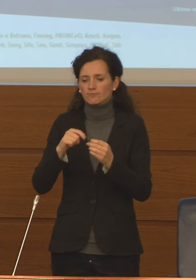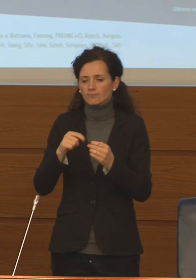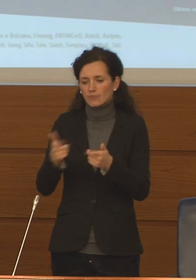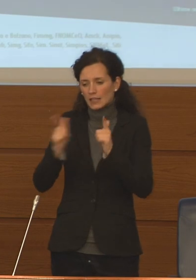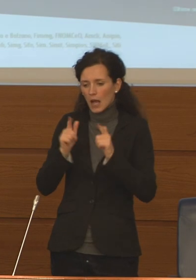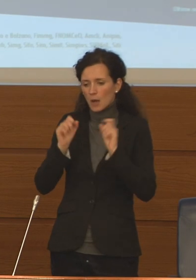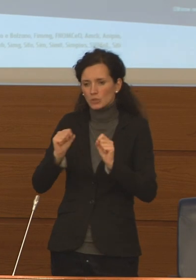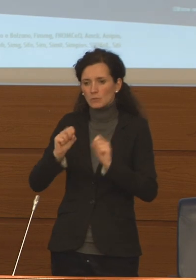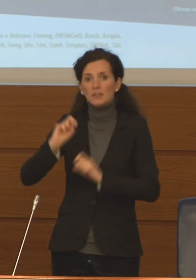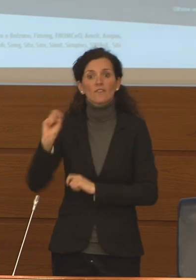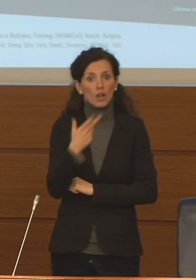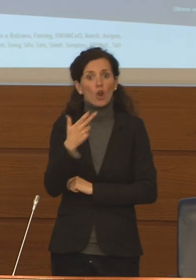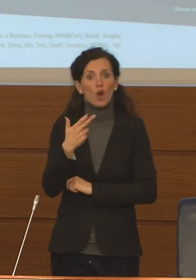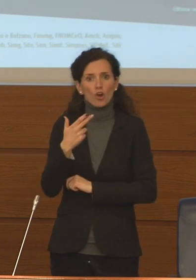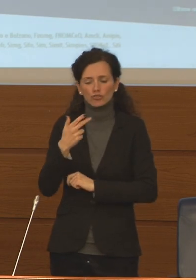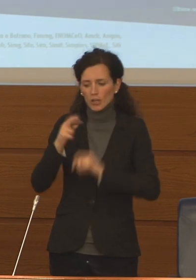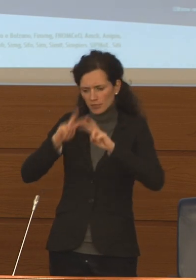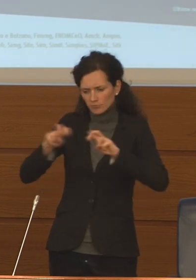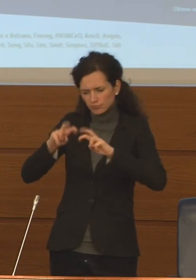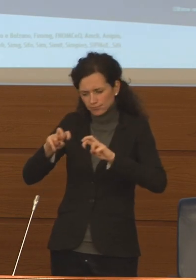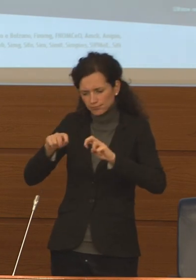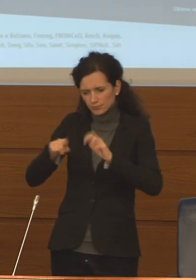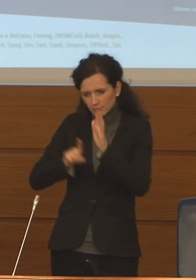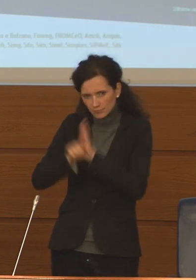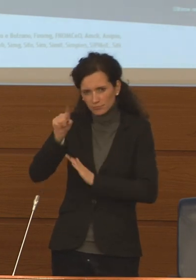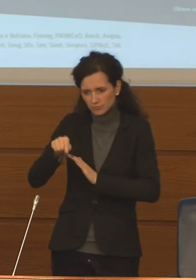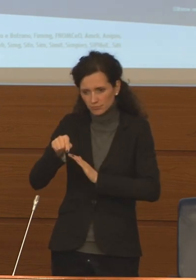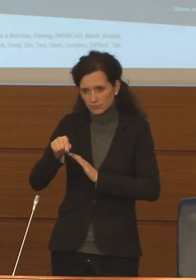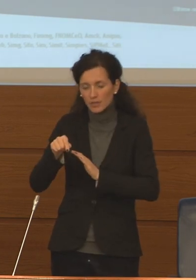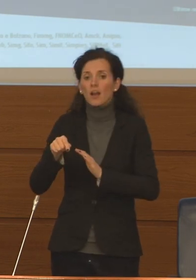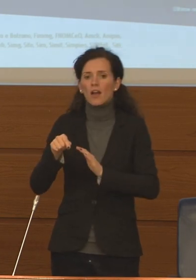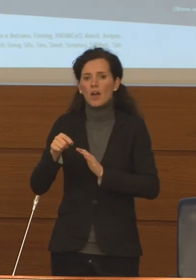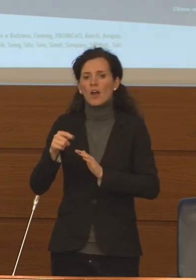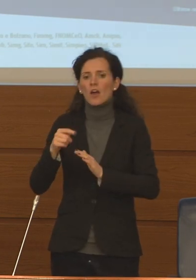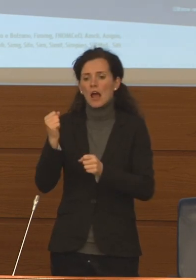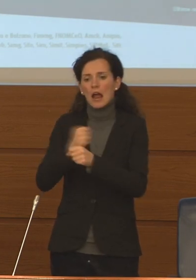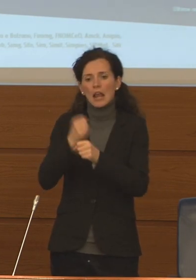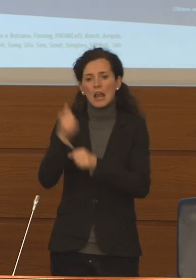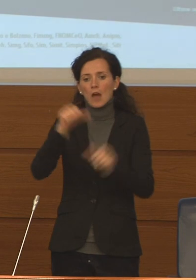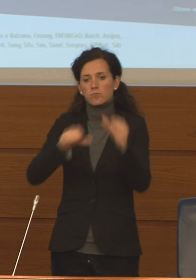inseriti nei circuiti anche altri laboratori oltre a quelli strettamente